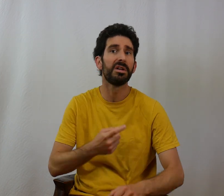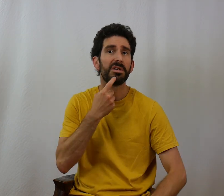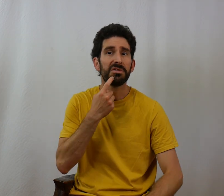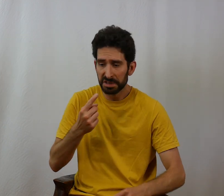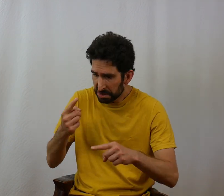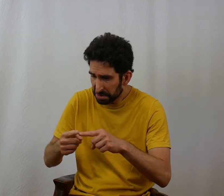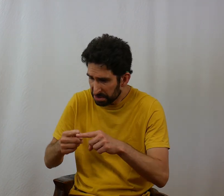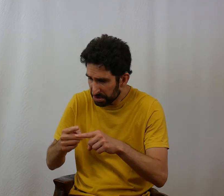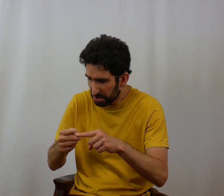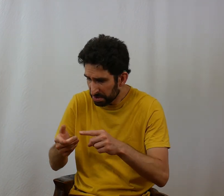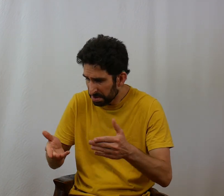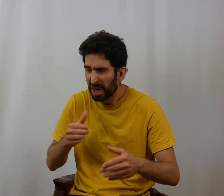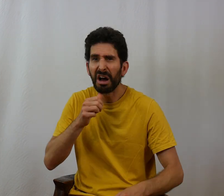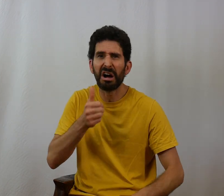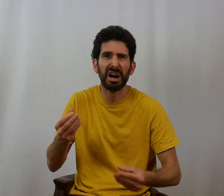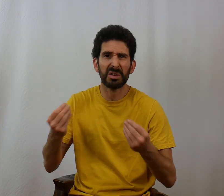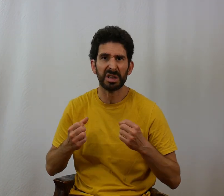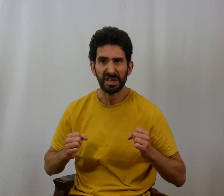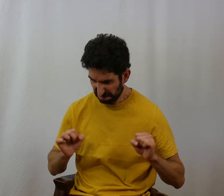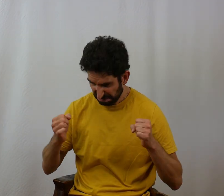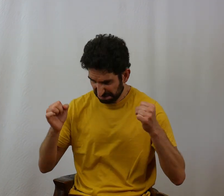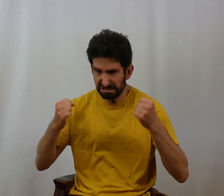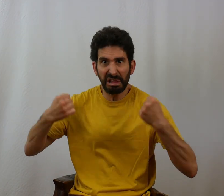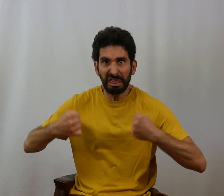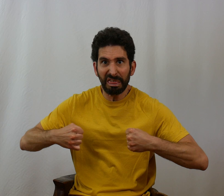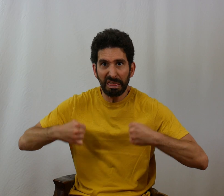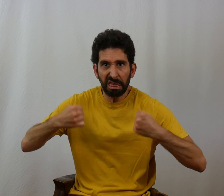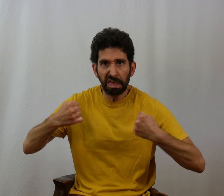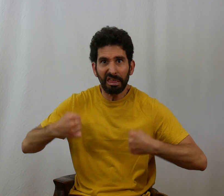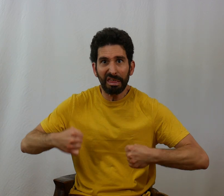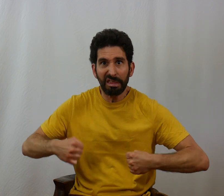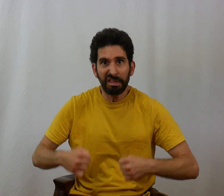Ça veut dire qu'un rien nous énerve de manière exagérée.